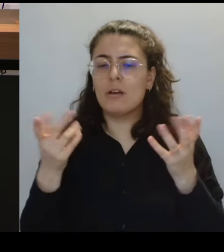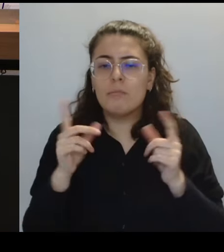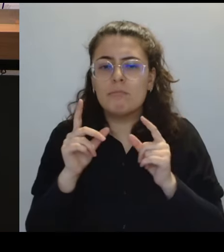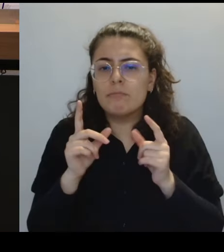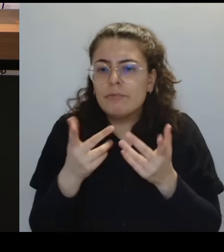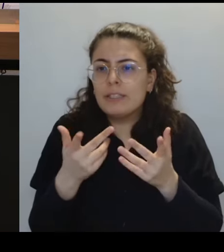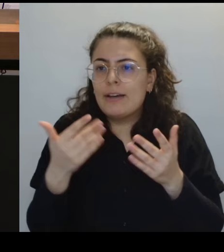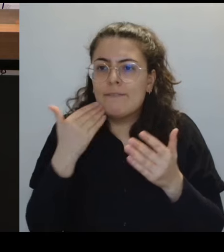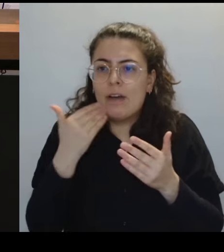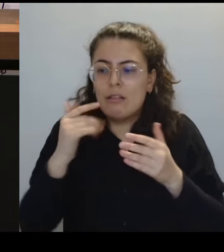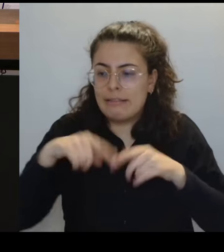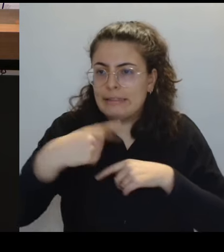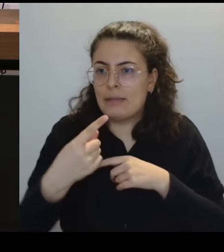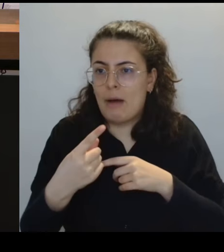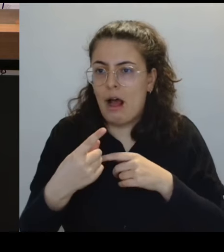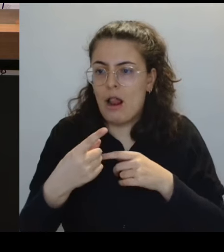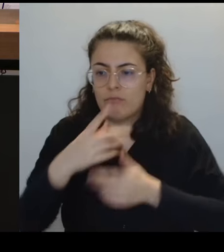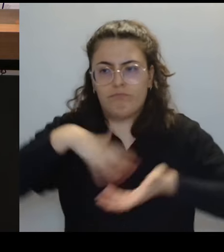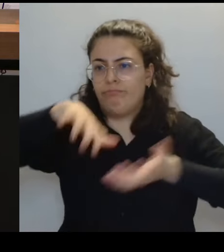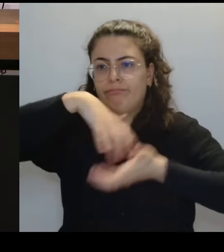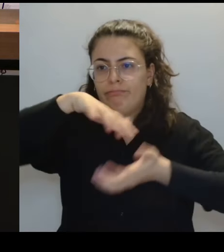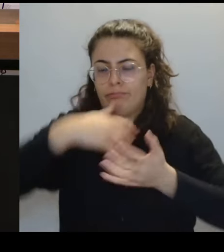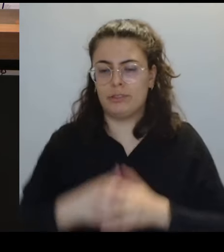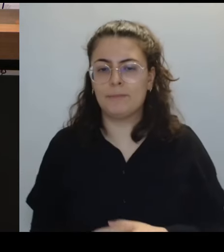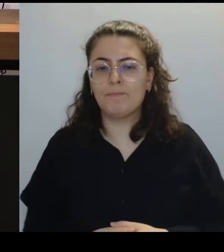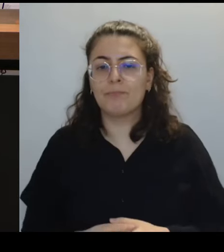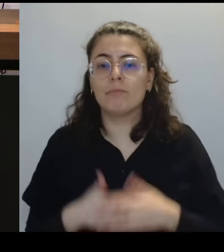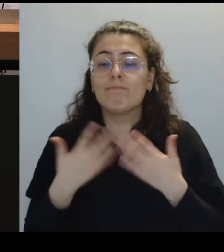Das mussten wir nun über den Jahreswechsel schmerzlich mitverfolgen.